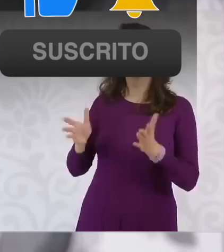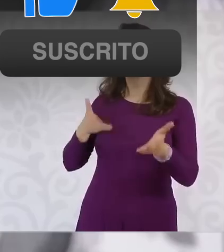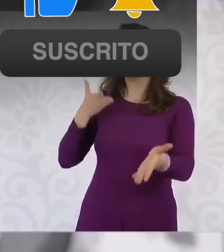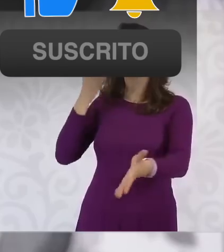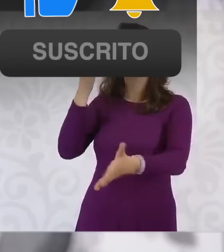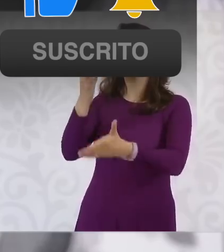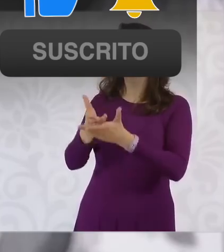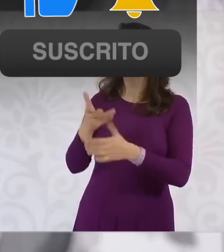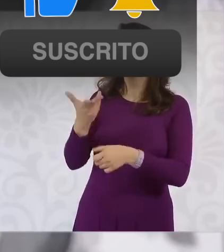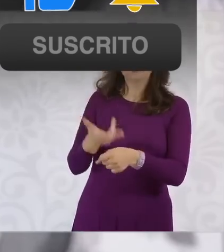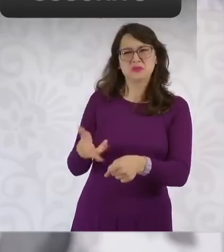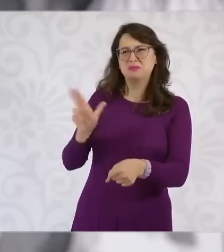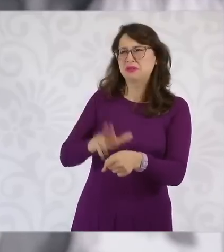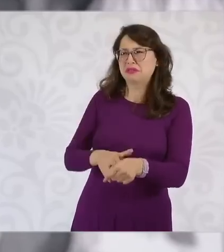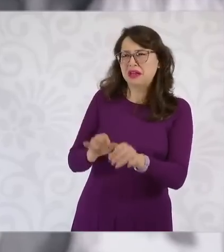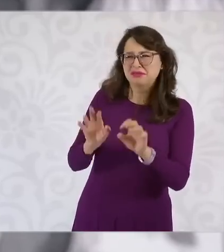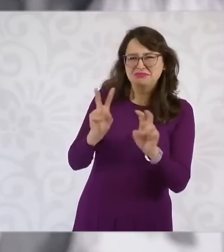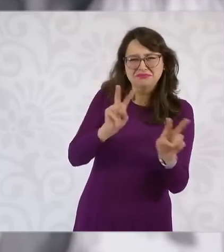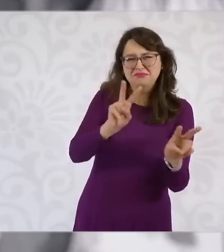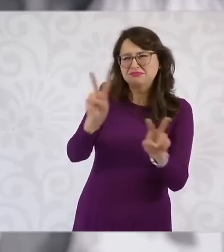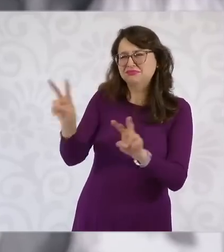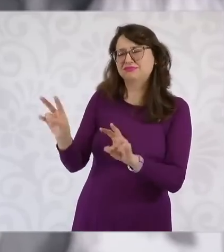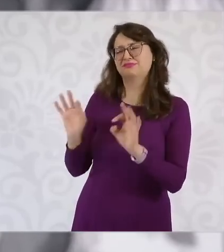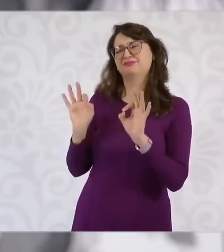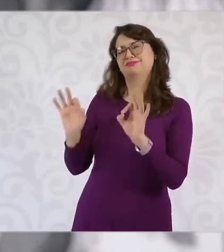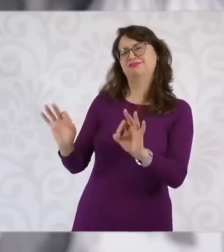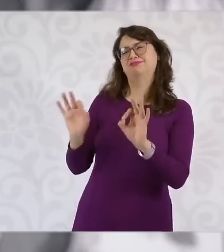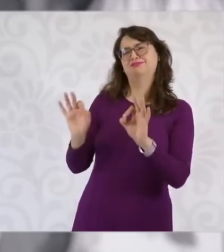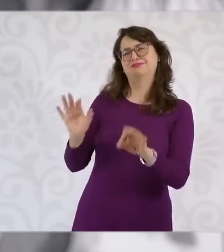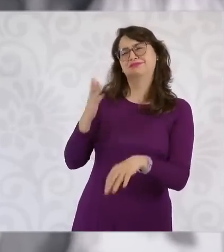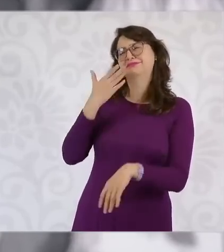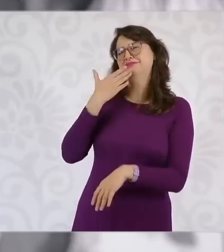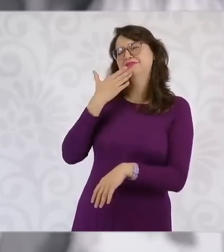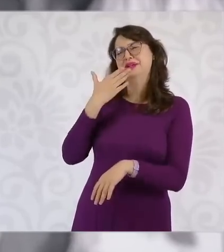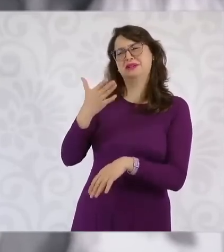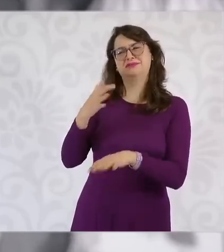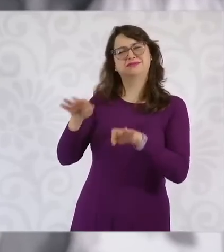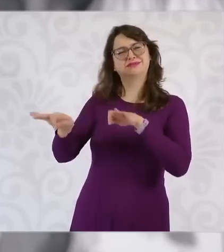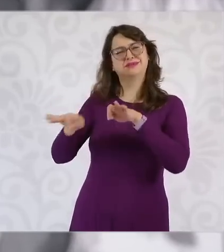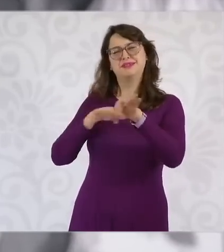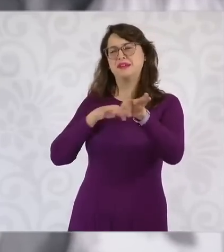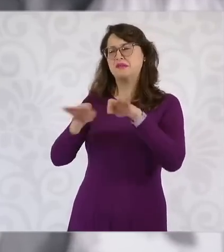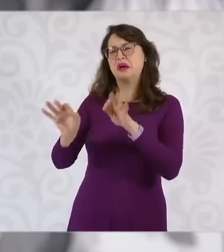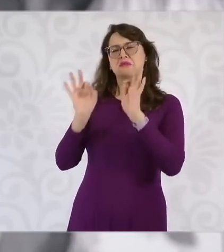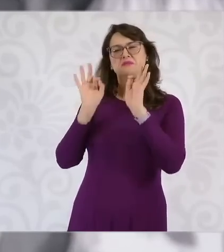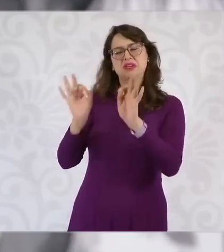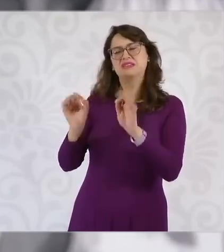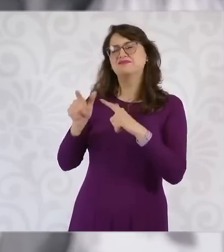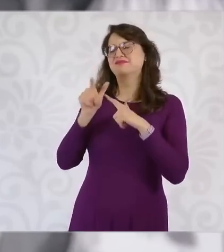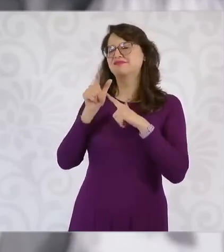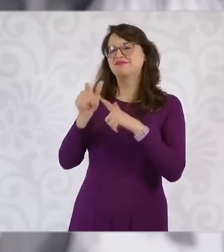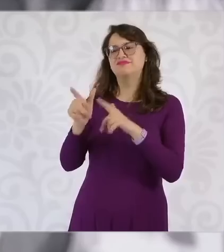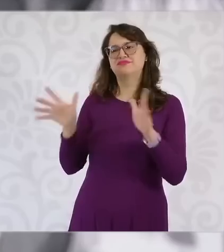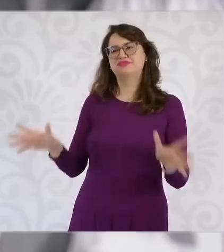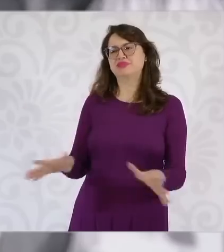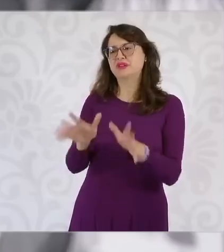muy bien Alejandro y vamos a seguir impulsando el IMS bienestar y tanto en Sonora como en todos los